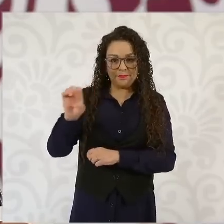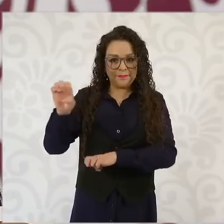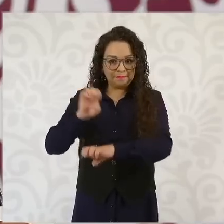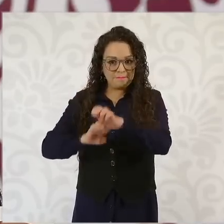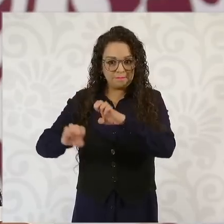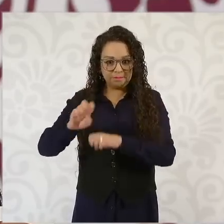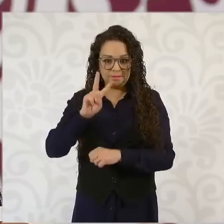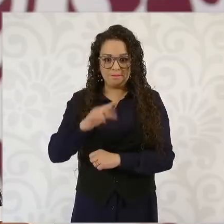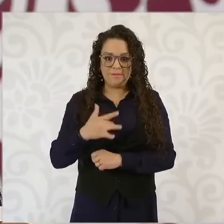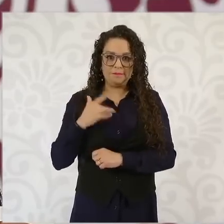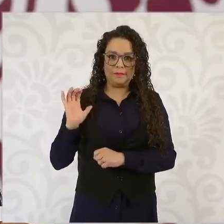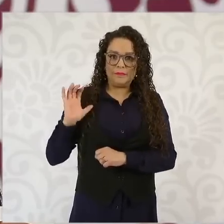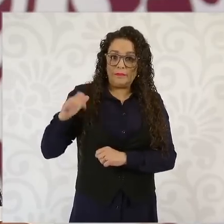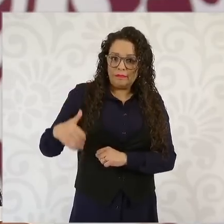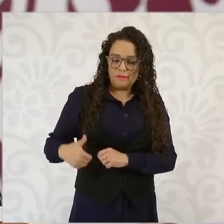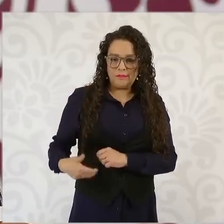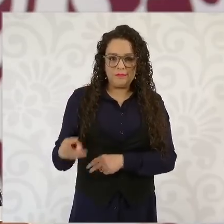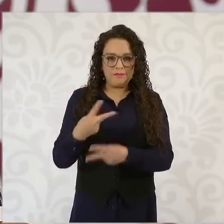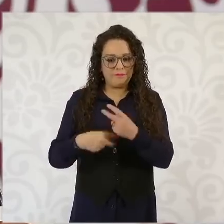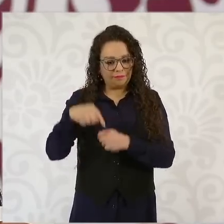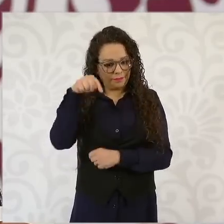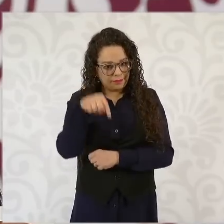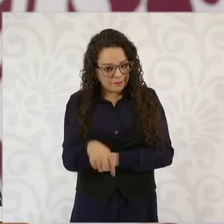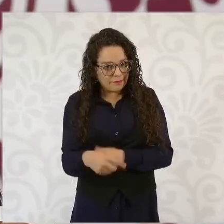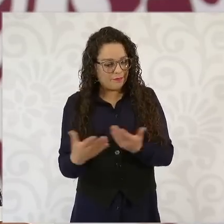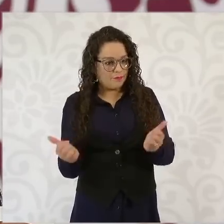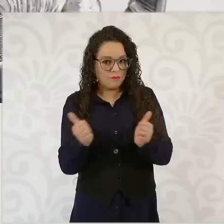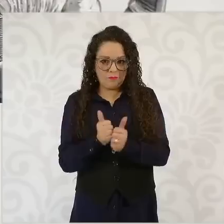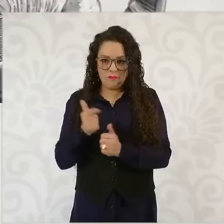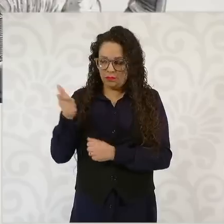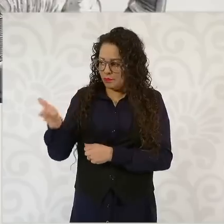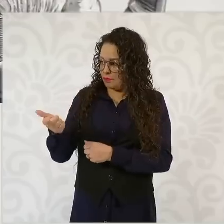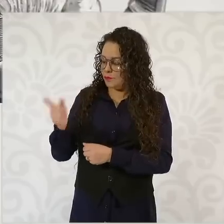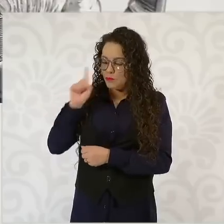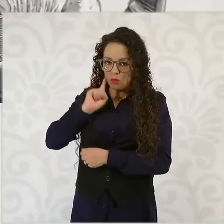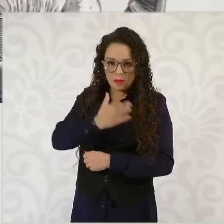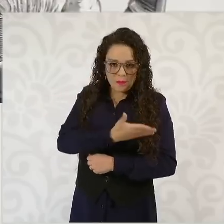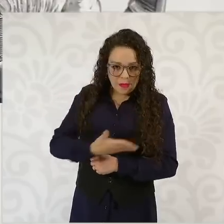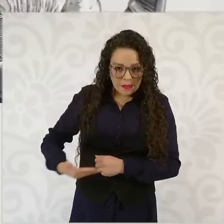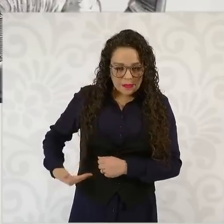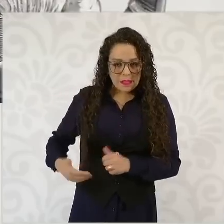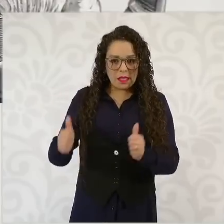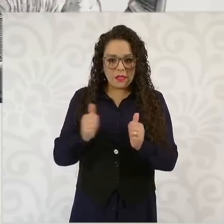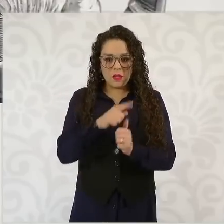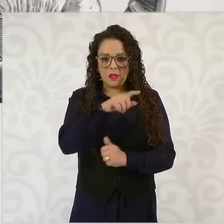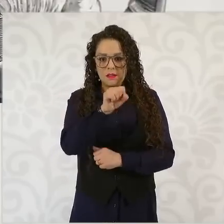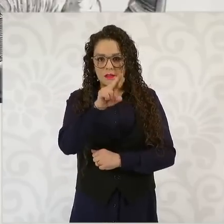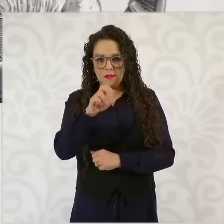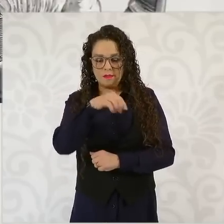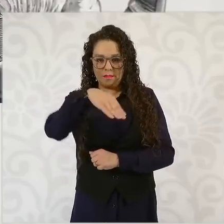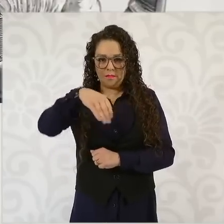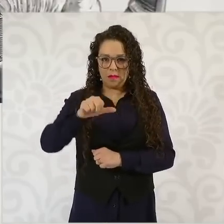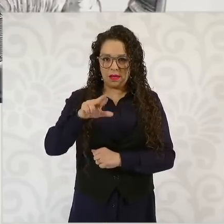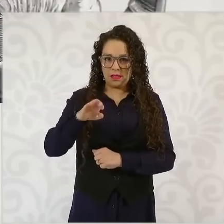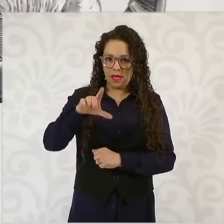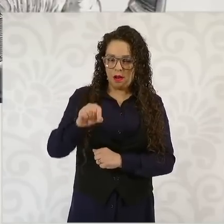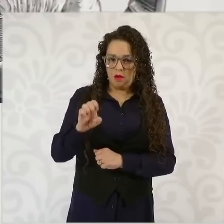ante la doctora claud presidenta de México y el licenciado Marcelo secretario de economía así como